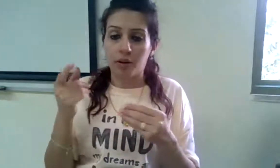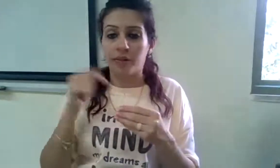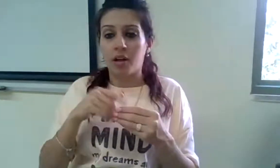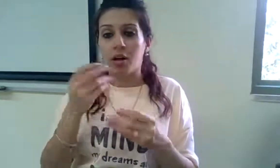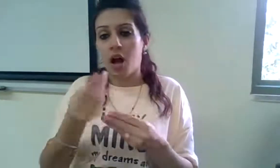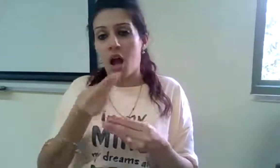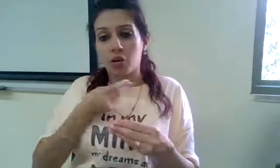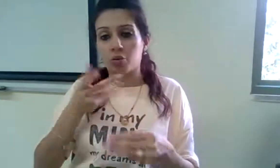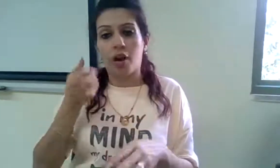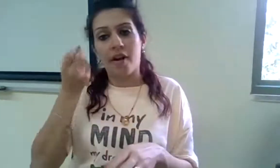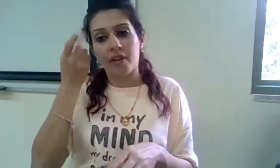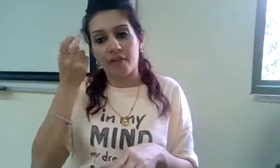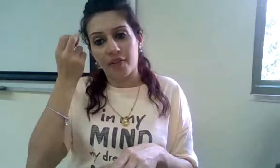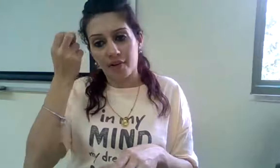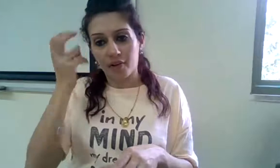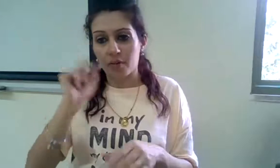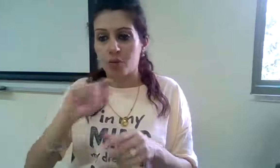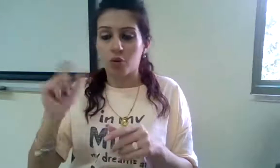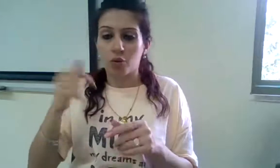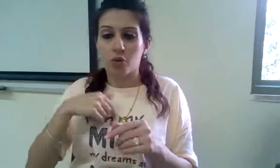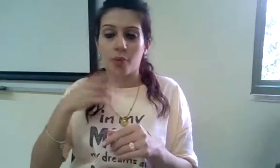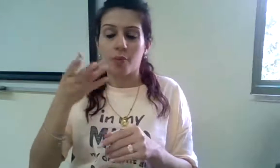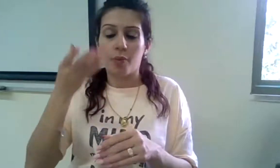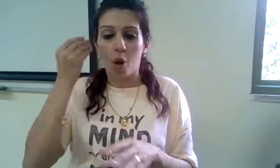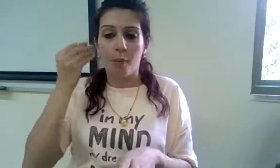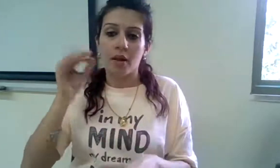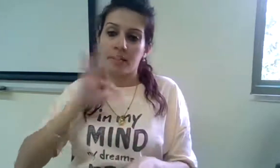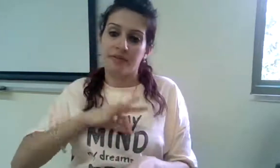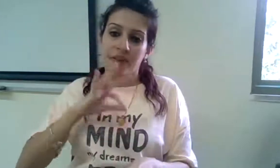هذه الدروس بانه من ناحية